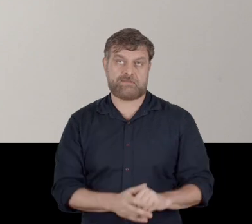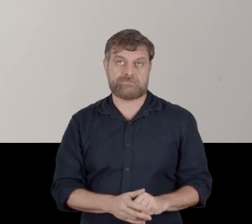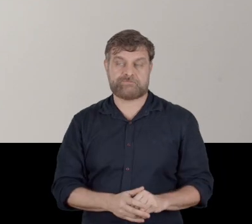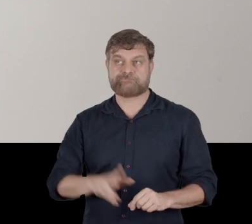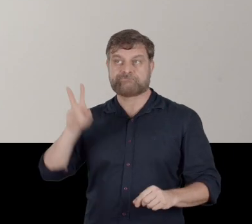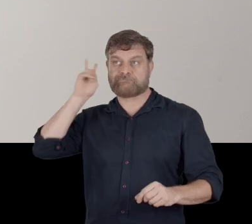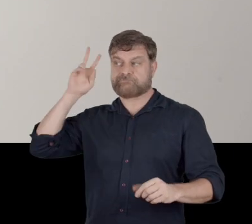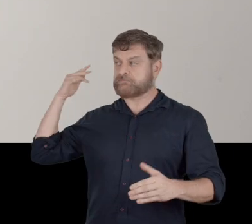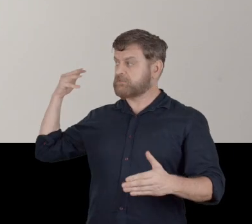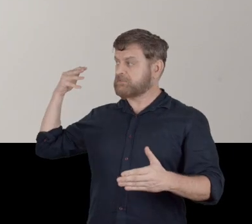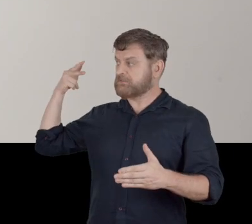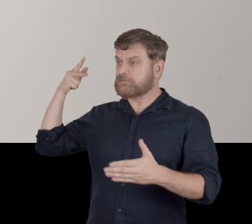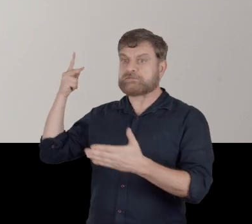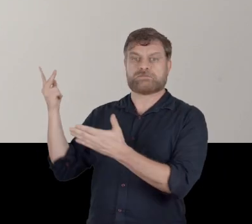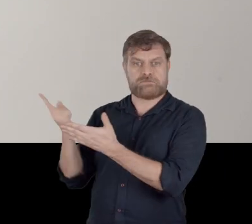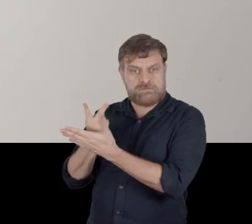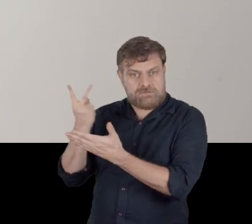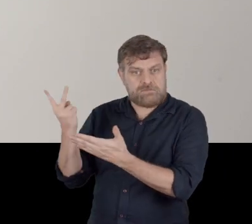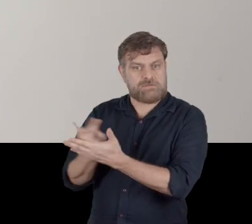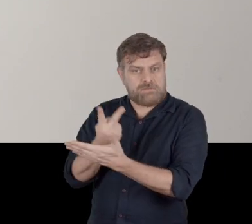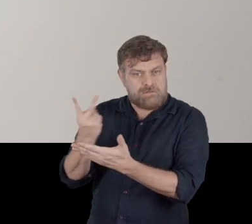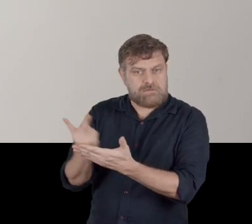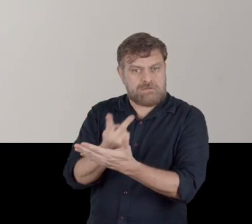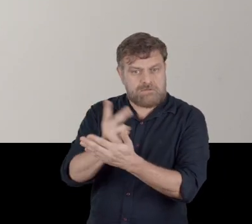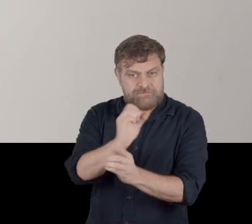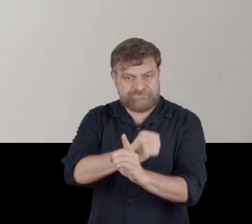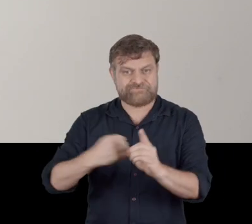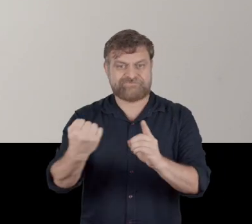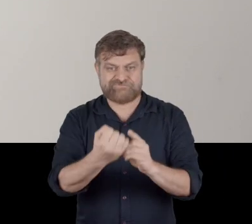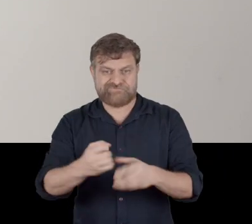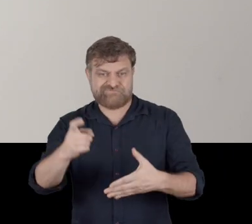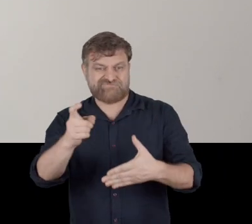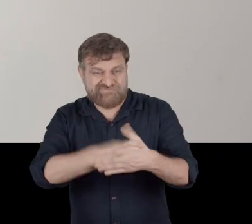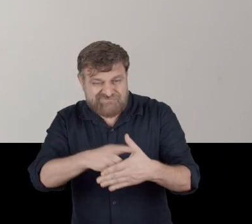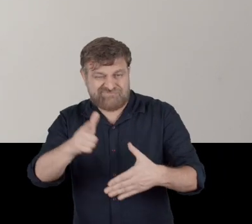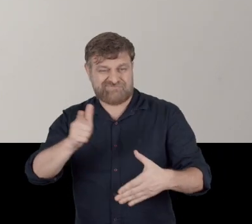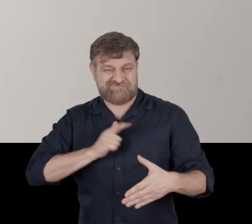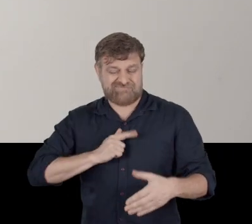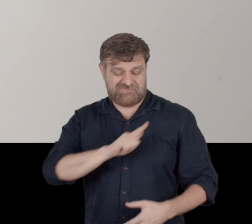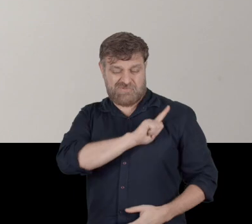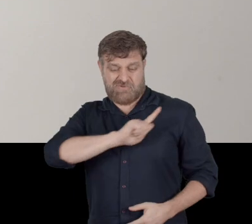reparar um pouco algumas dívidas históricas, do ponto de vista do Estado,